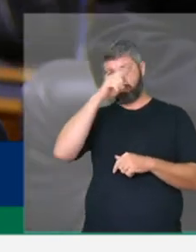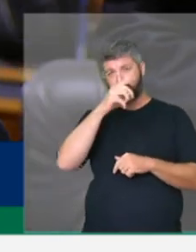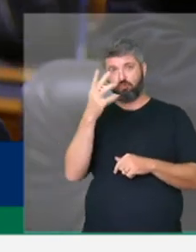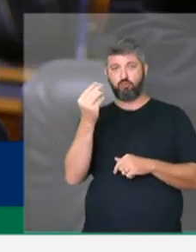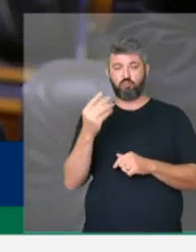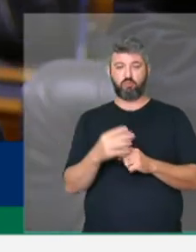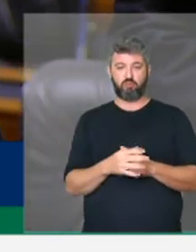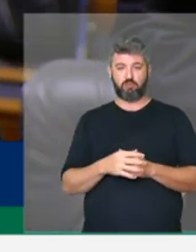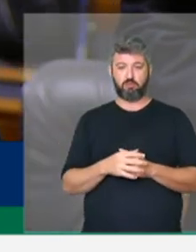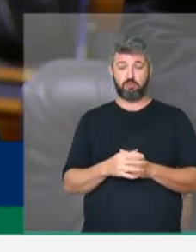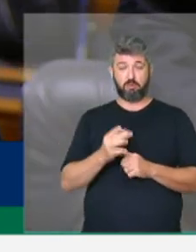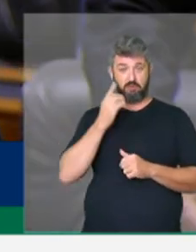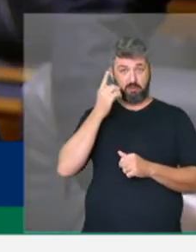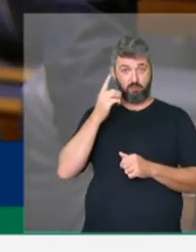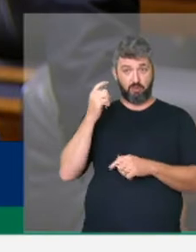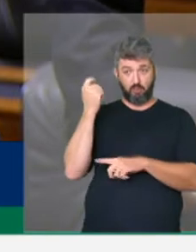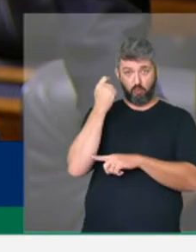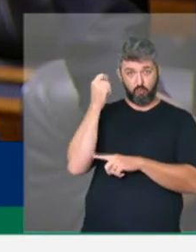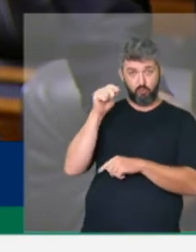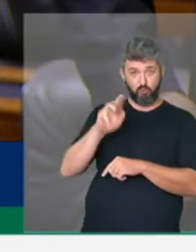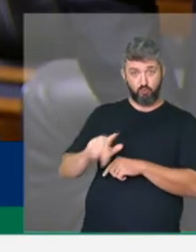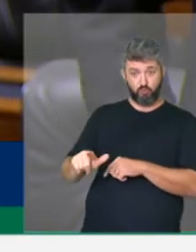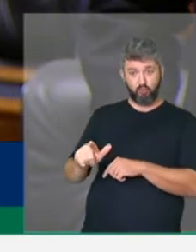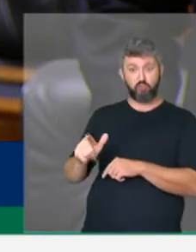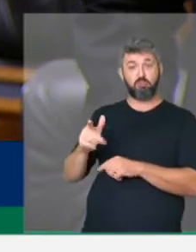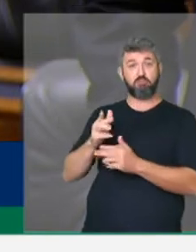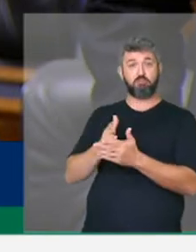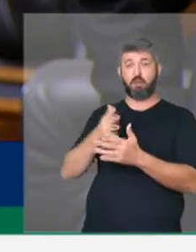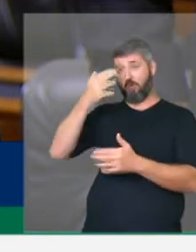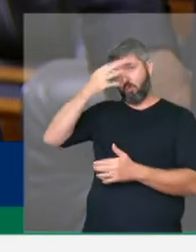VAMOS ESPERAR UMA OUTRA E UMA NOVA OPORTUNIDADE. [DEPUTADO]: SENHOR